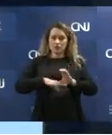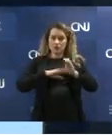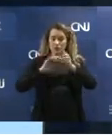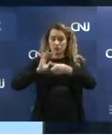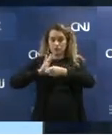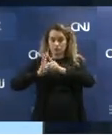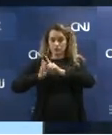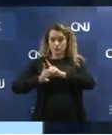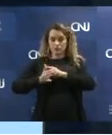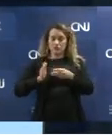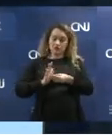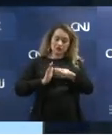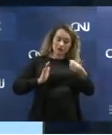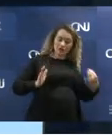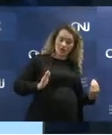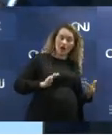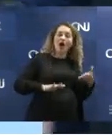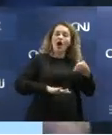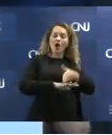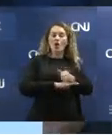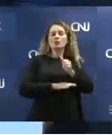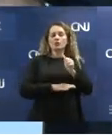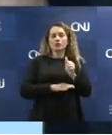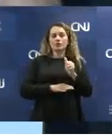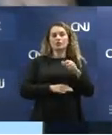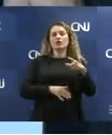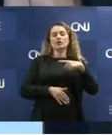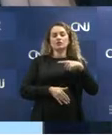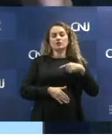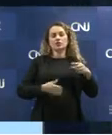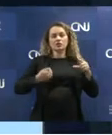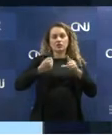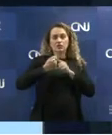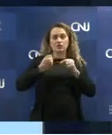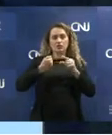o ato normativo 3451, da relatoria da conselheira Jane Granzoto.